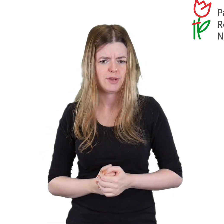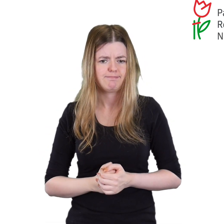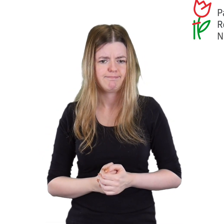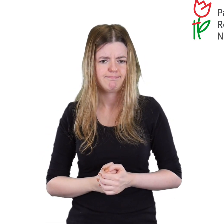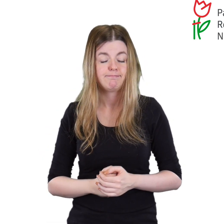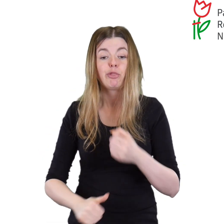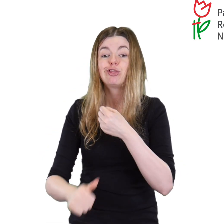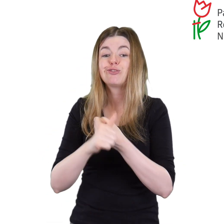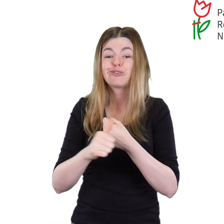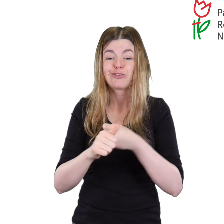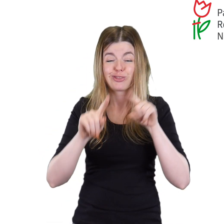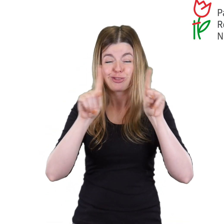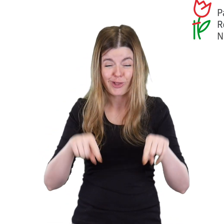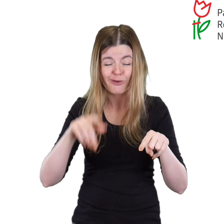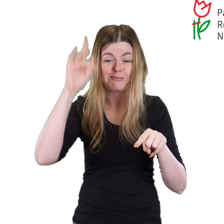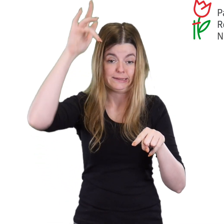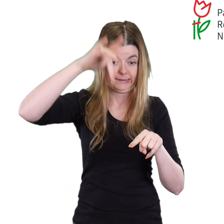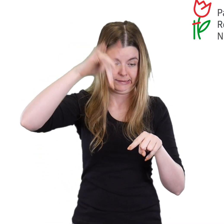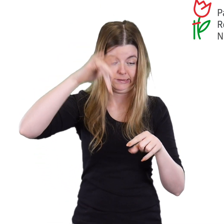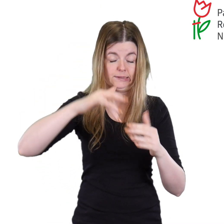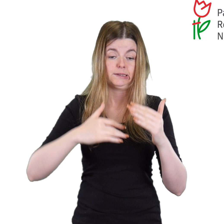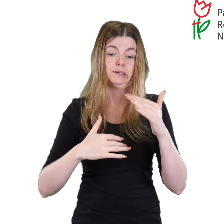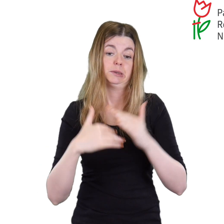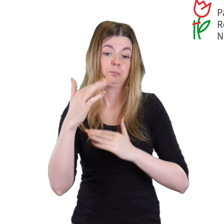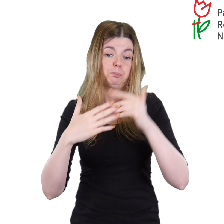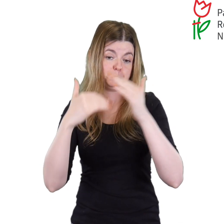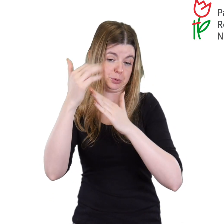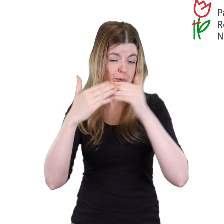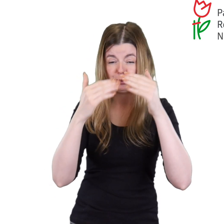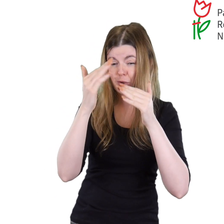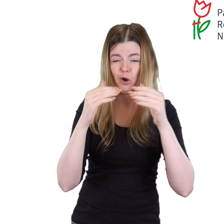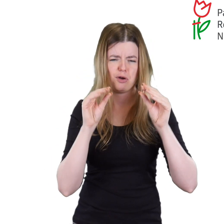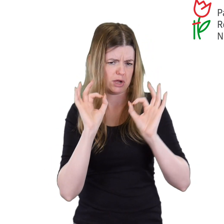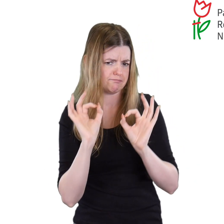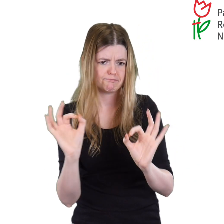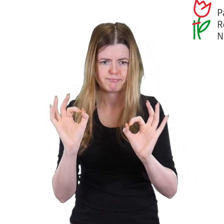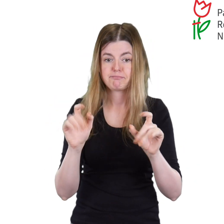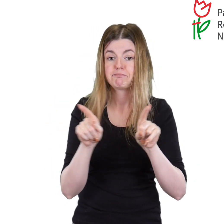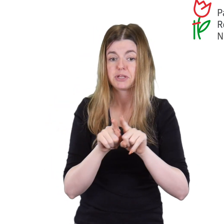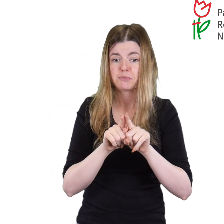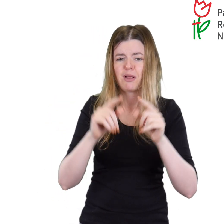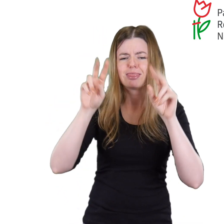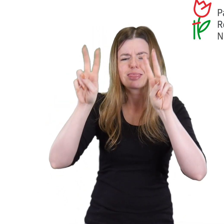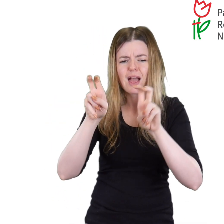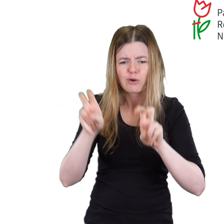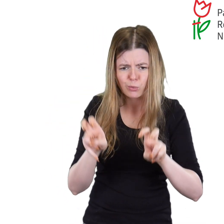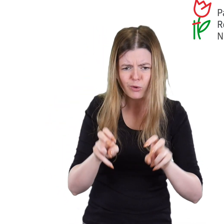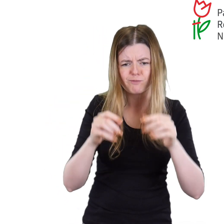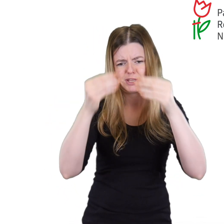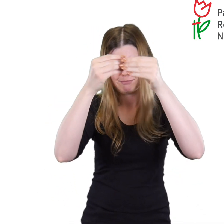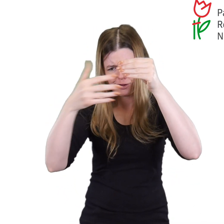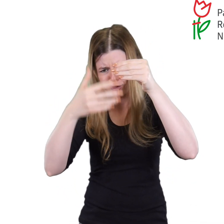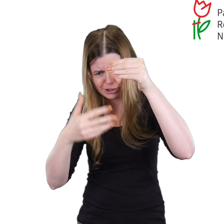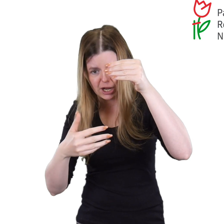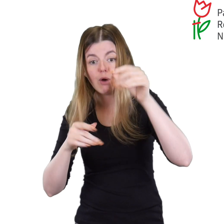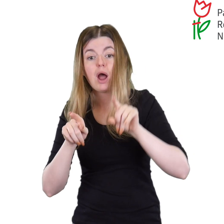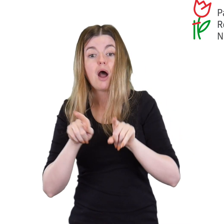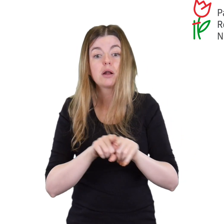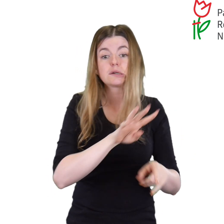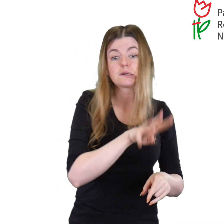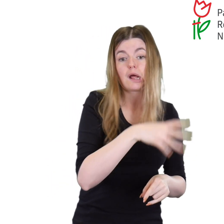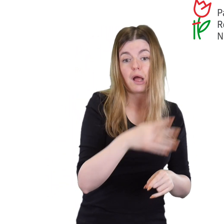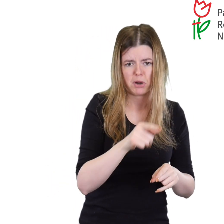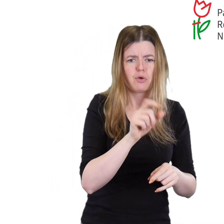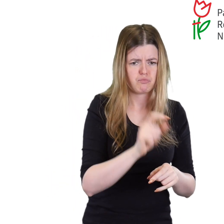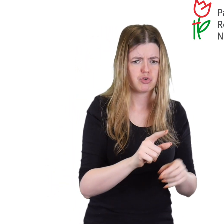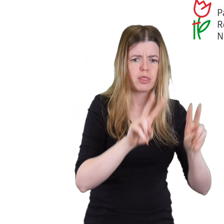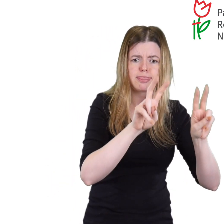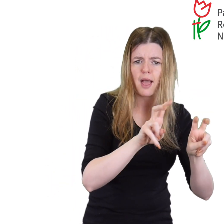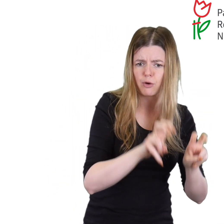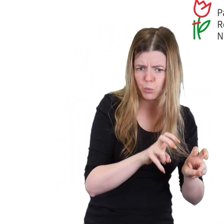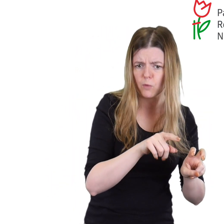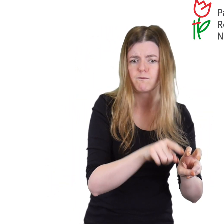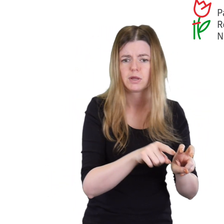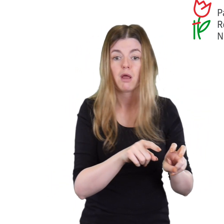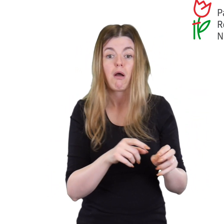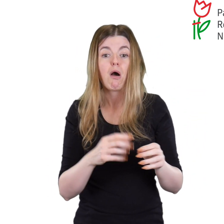Dokumenty te mają logiczną strukturę nagłówkową, tabele mają nagłówki,